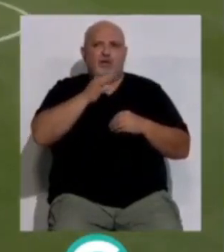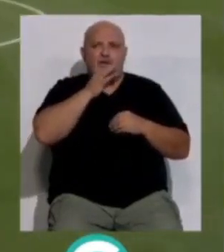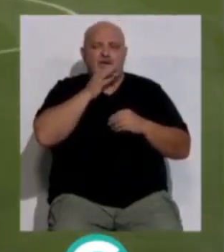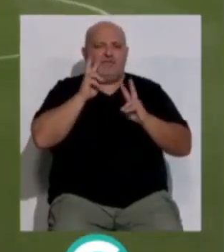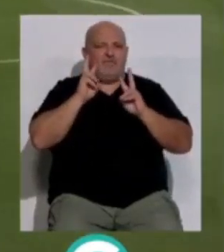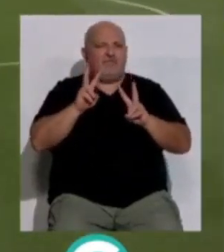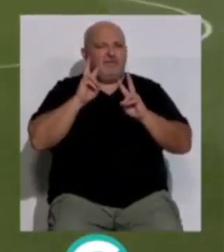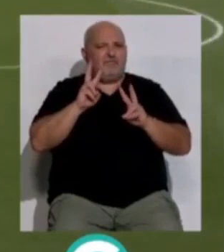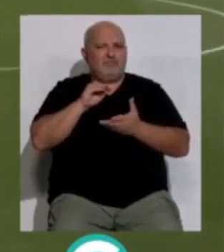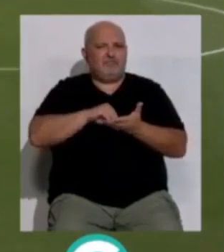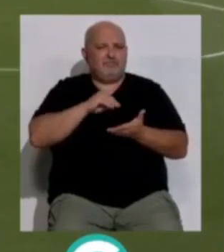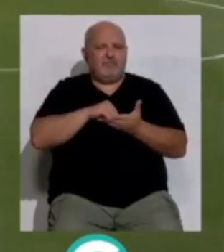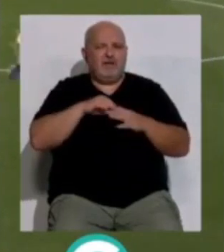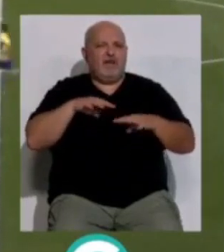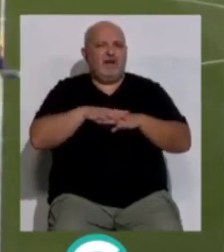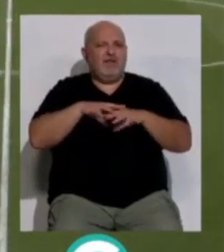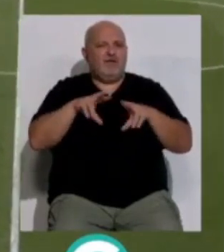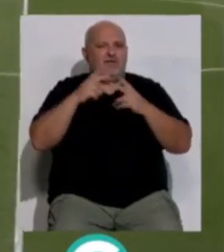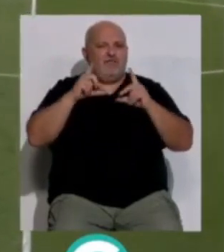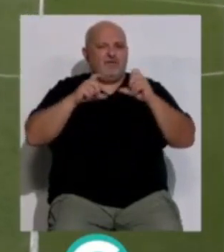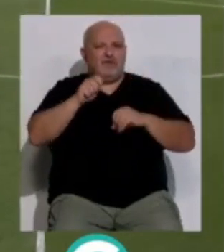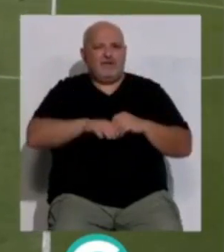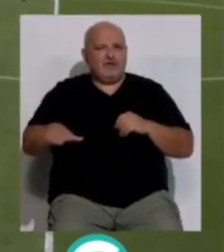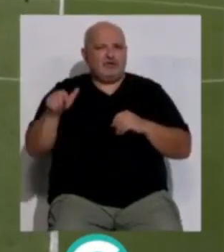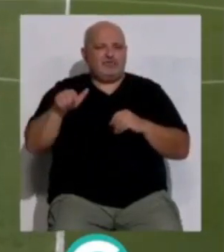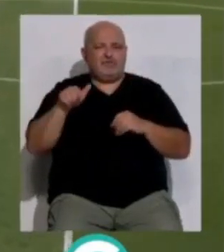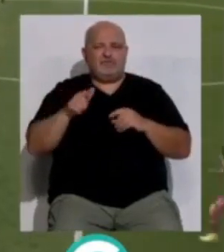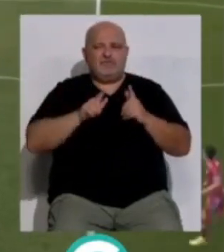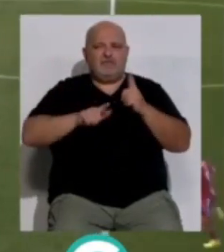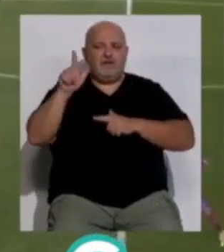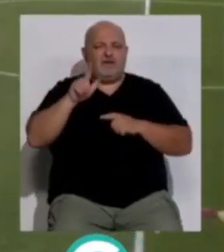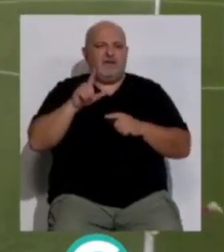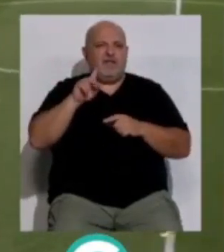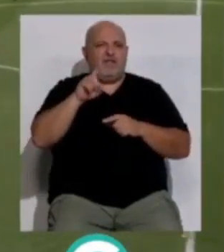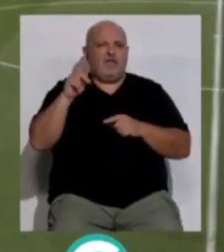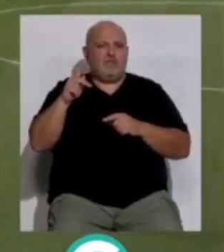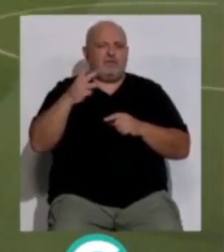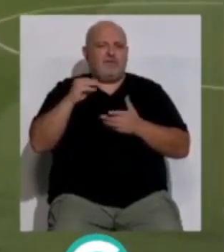ve vemos en las redes sociales fotos de niños que viajan 100 kilómetros tres veces por semana